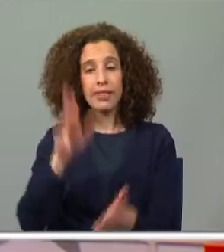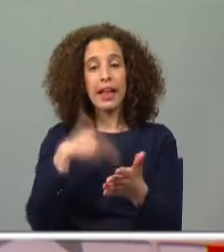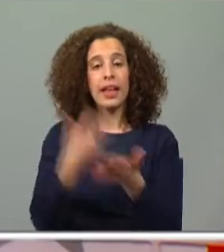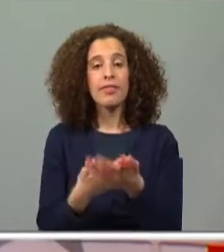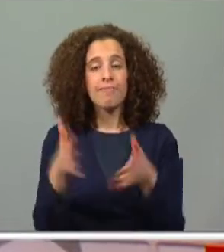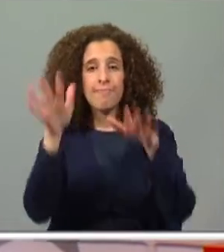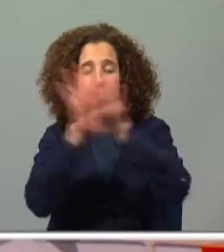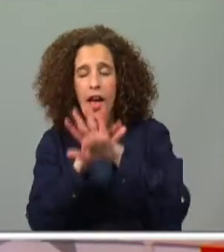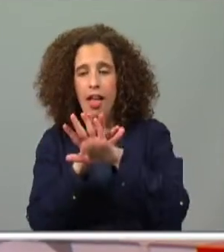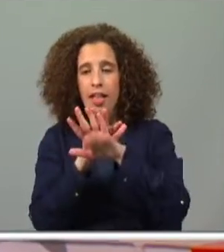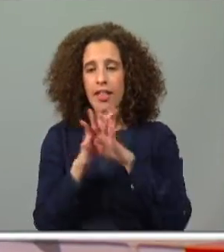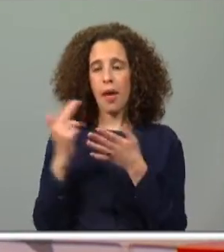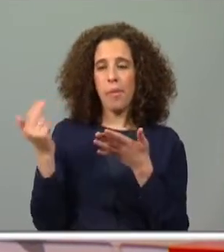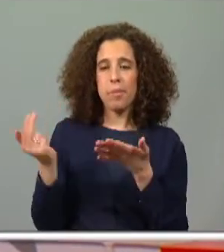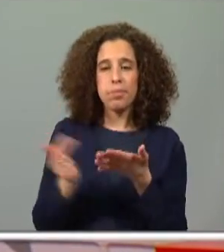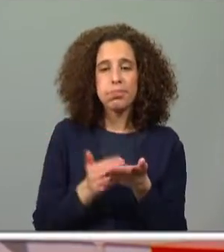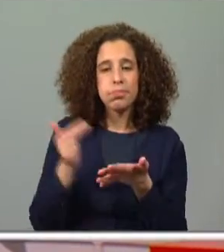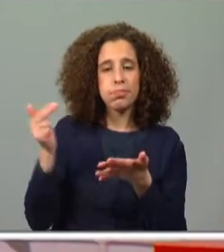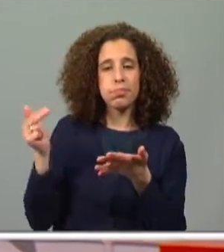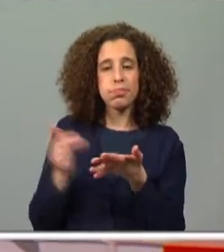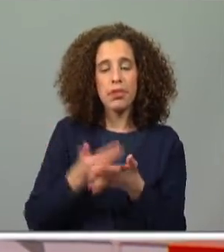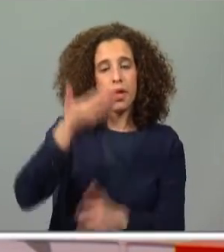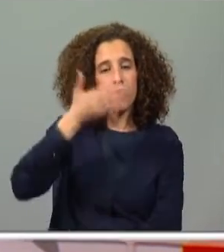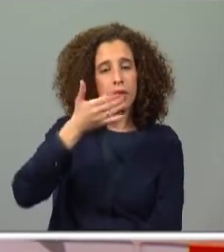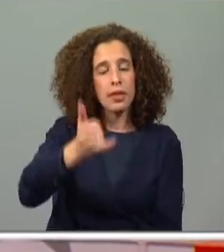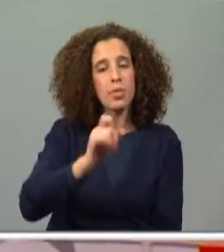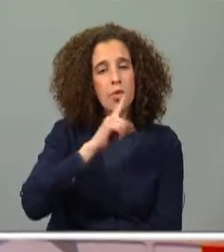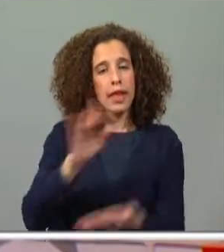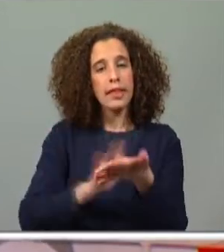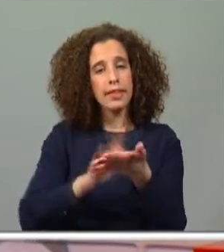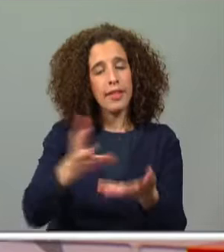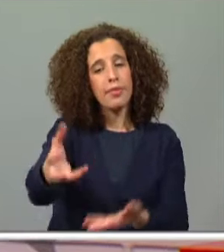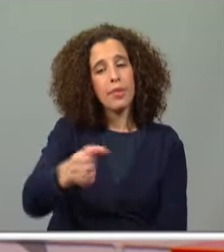esperar que no dia seguinte pudesse trazer o livro para casa mas no dia 希望第二天把書帶回家，但在那天